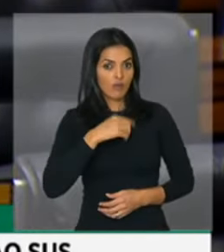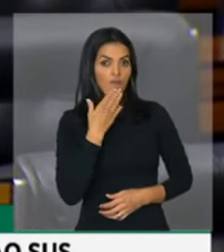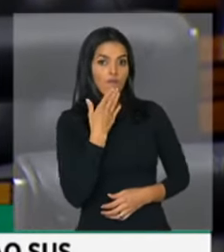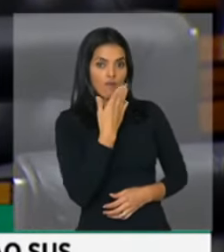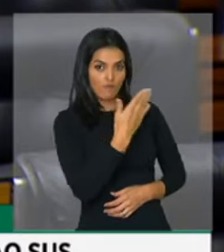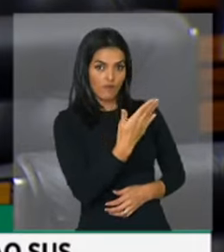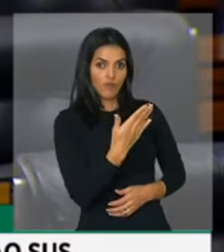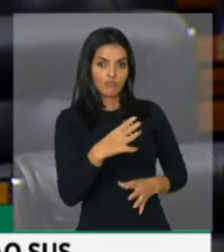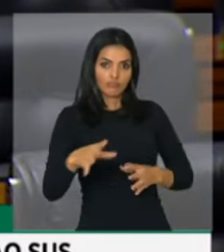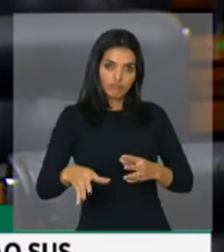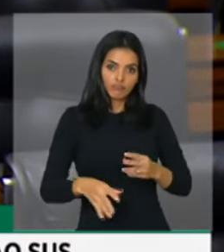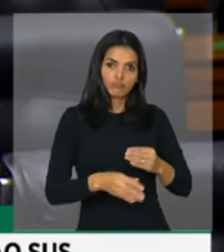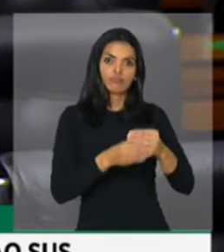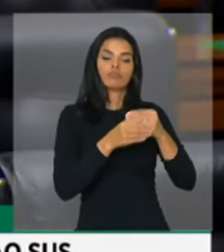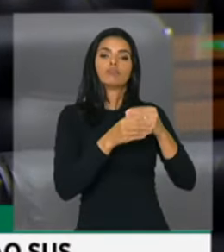ATRAVÀS DA REDE PRIVADA. POR